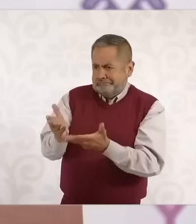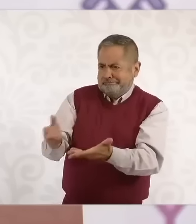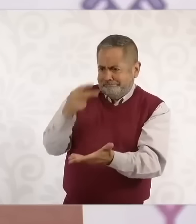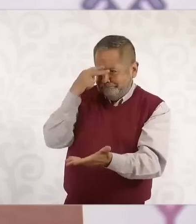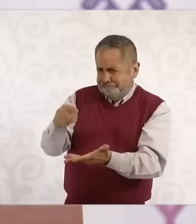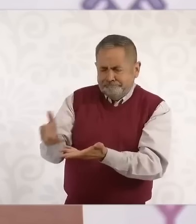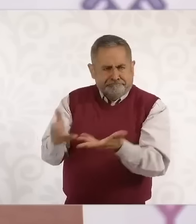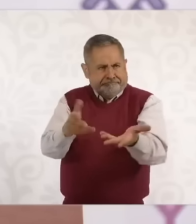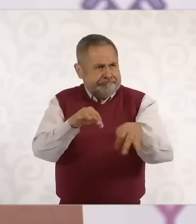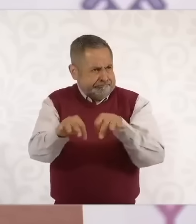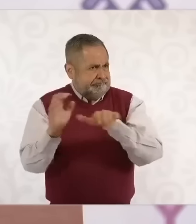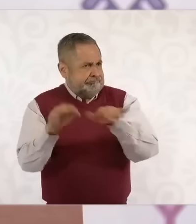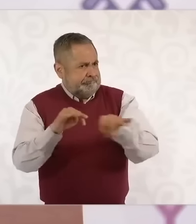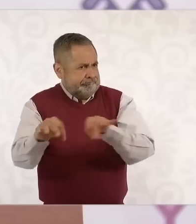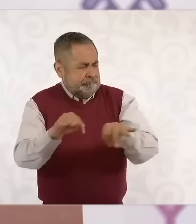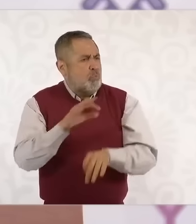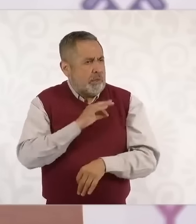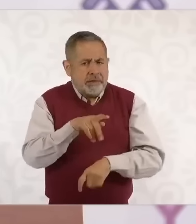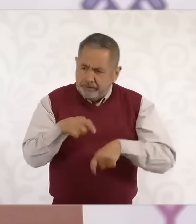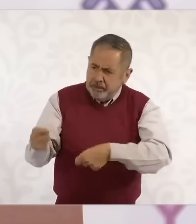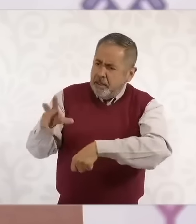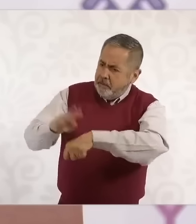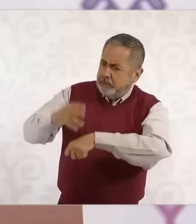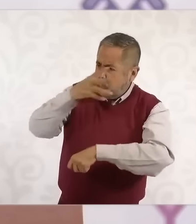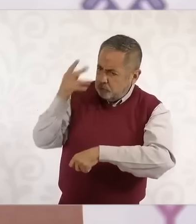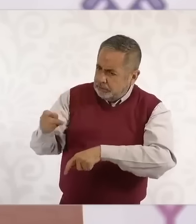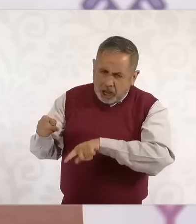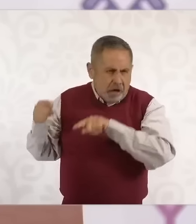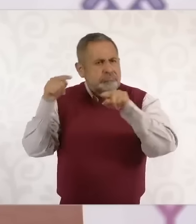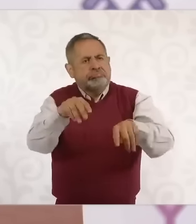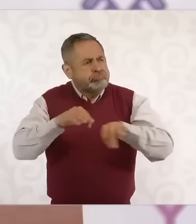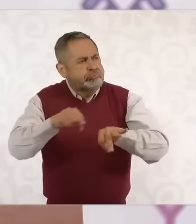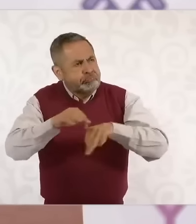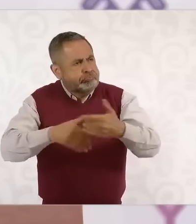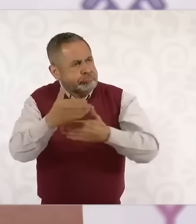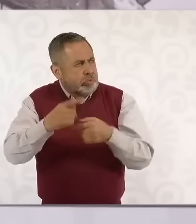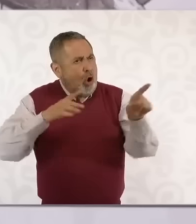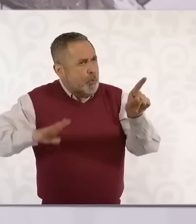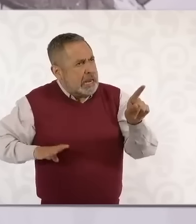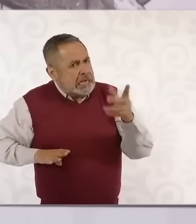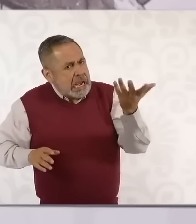un esquema migratorio que sea factible. para ambos países. Pero bueno, ese es otro tema que tenemos